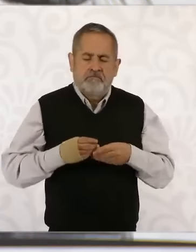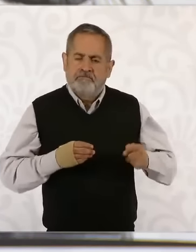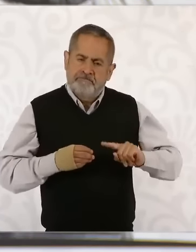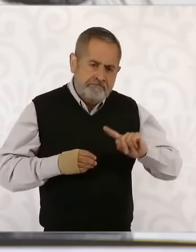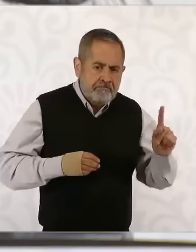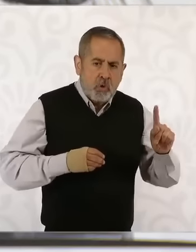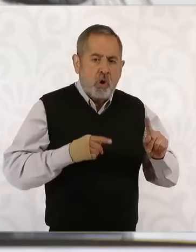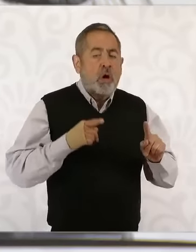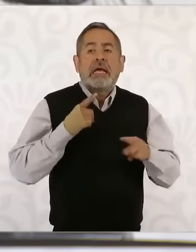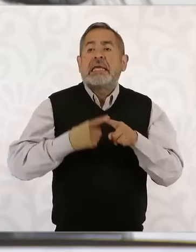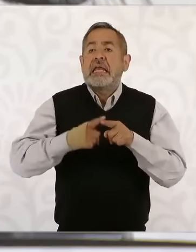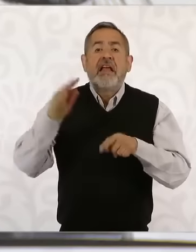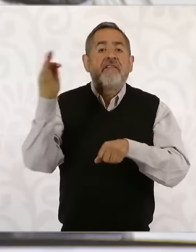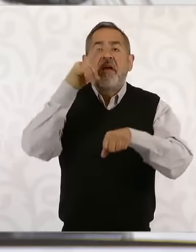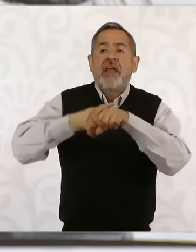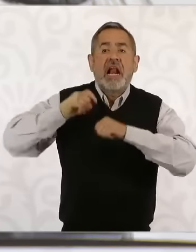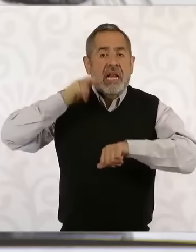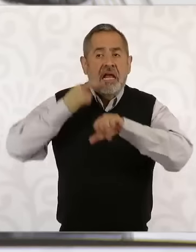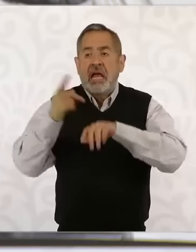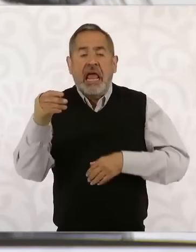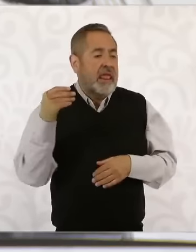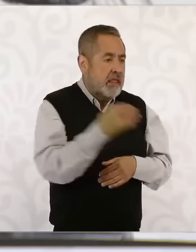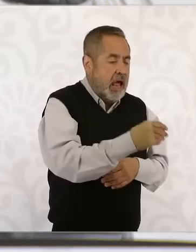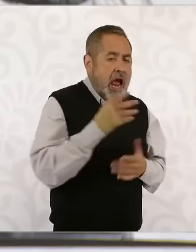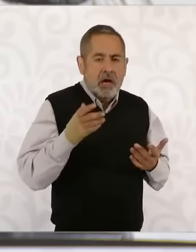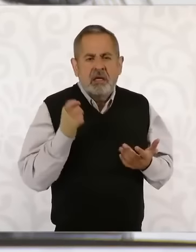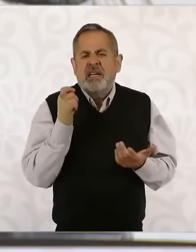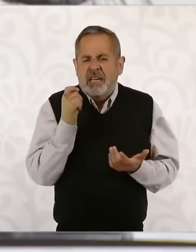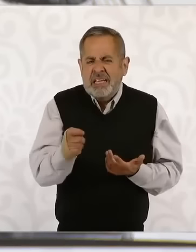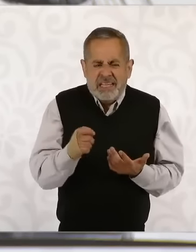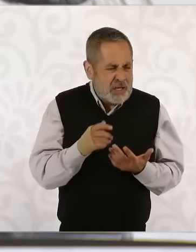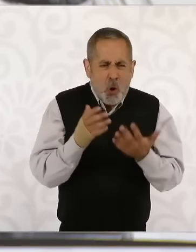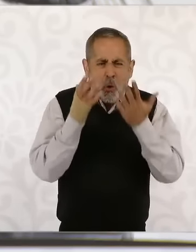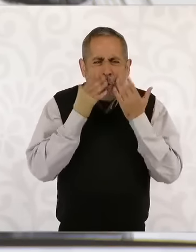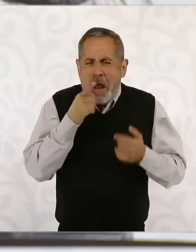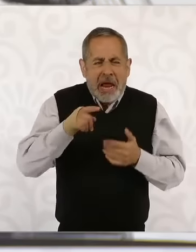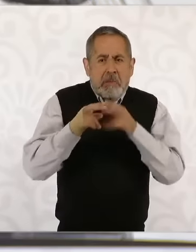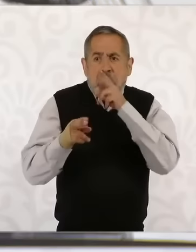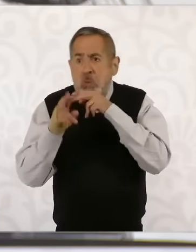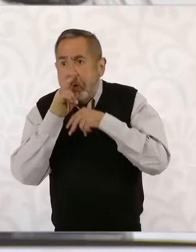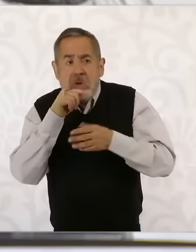a una autoridad federal. Como pueden ver, no hay nada de que preocuparse en la suspensión.